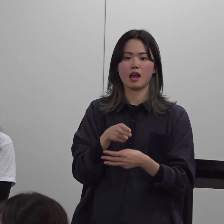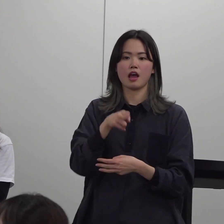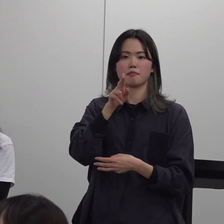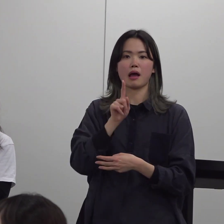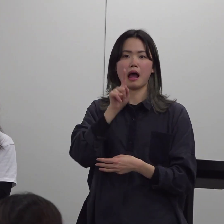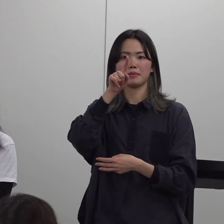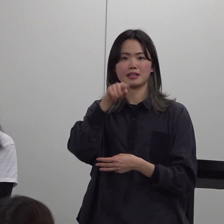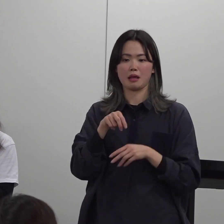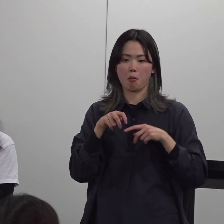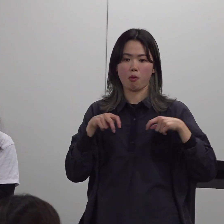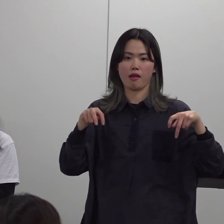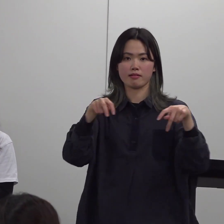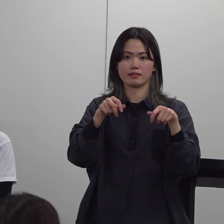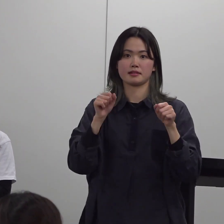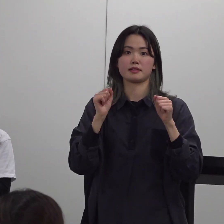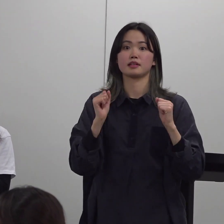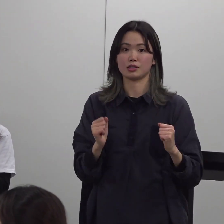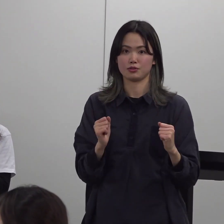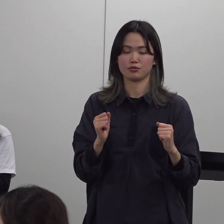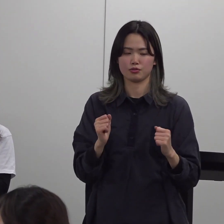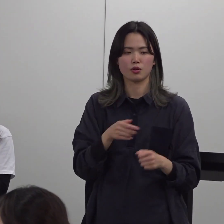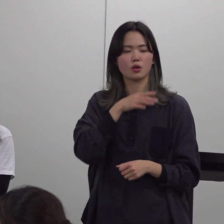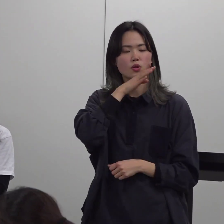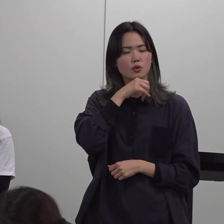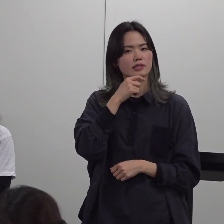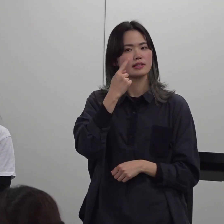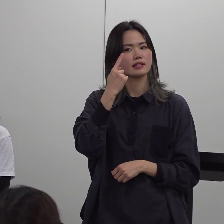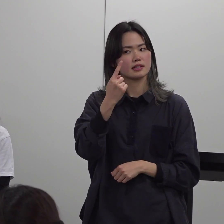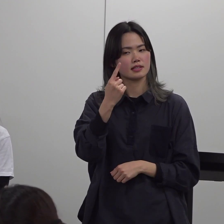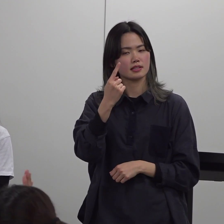大体１歳、人間の年齢で20歳になります